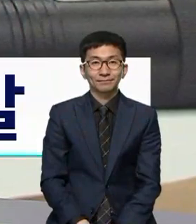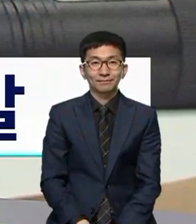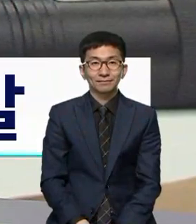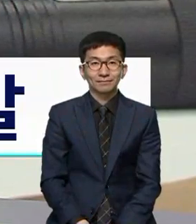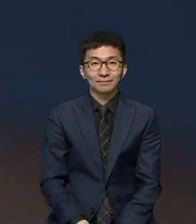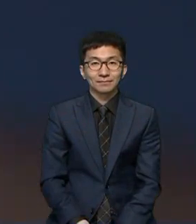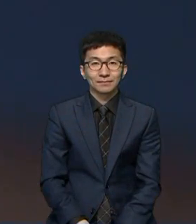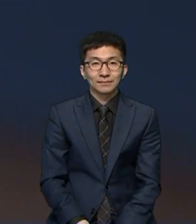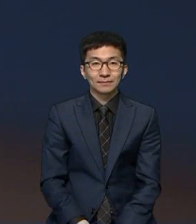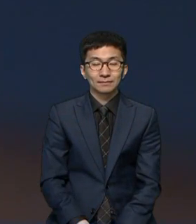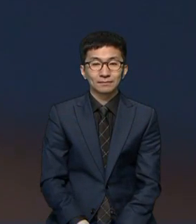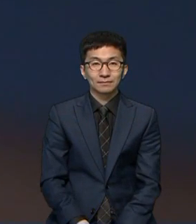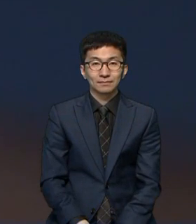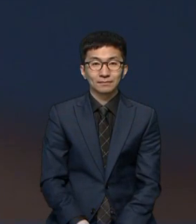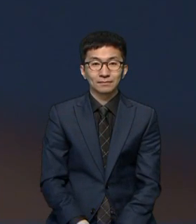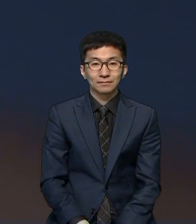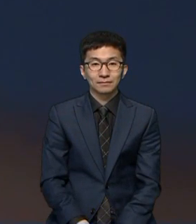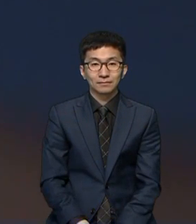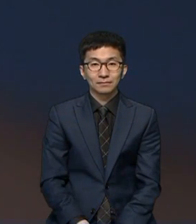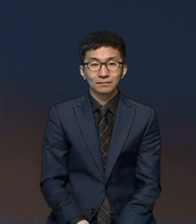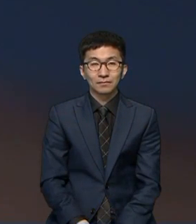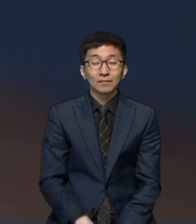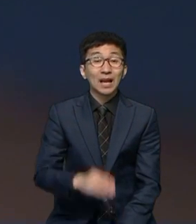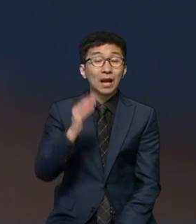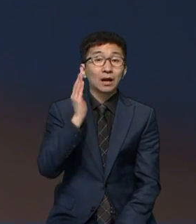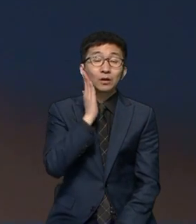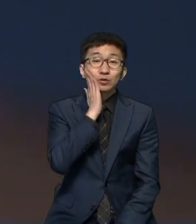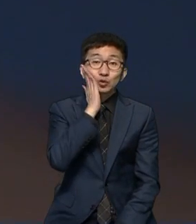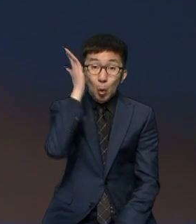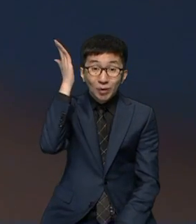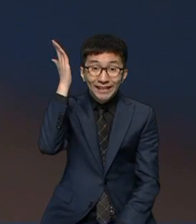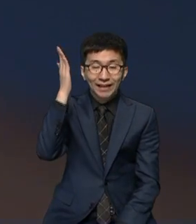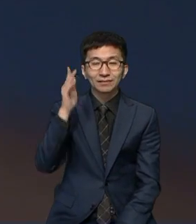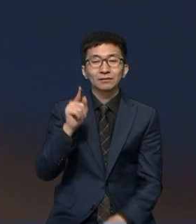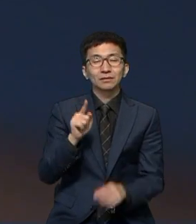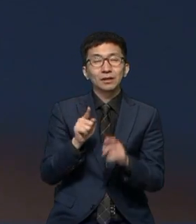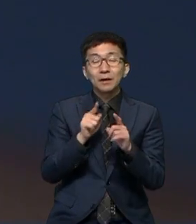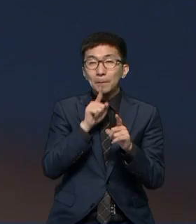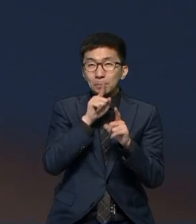(기자) 초록색 빛줄기가 하늘 높이